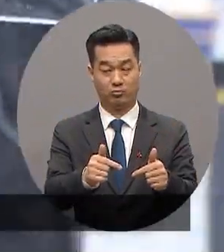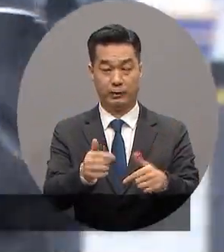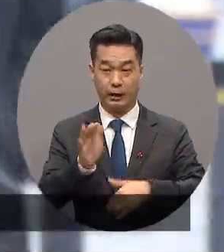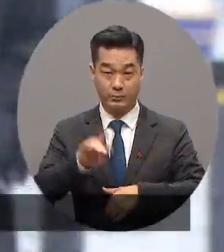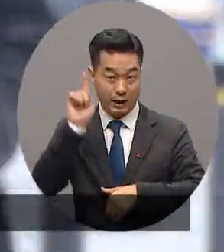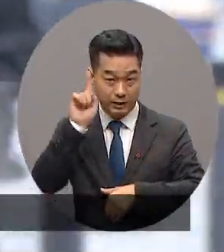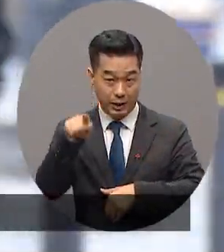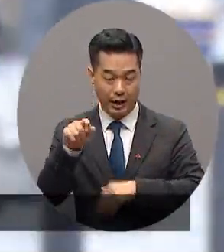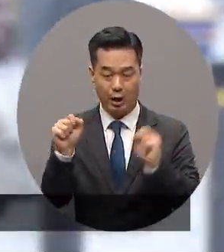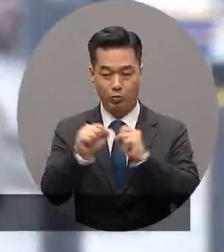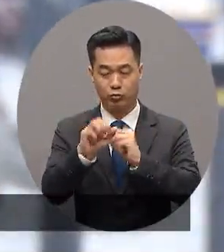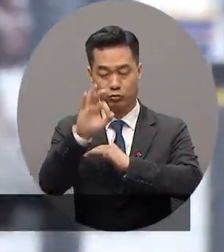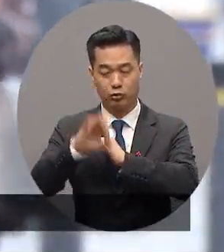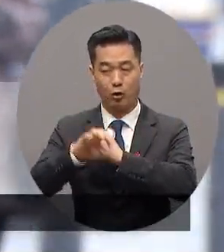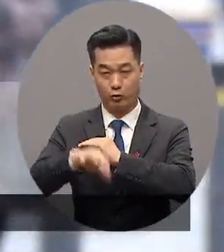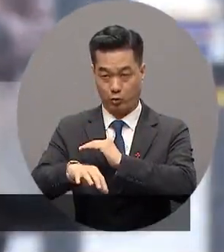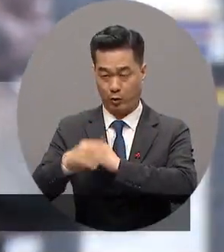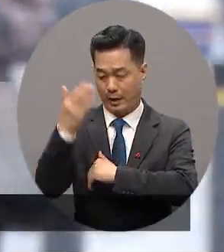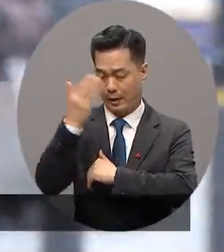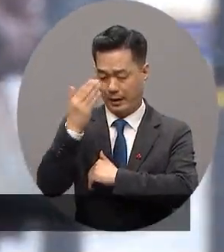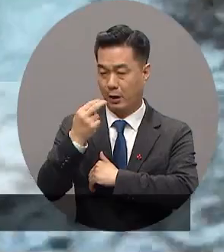미세먼지 농도가 옅어집니다.